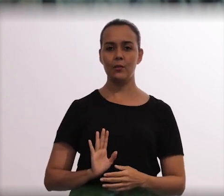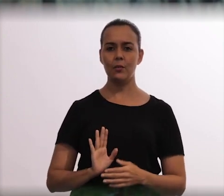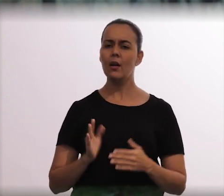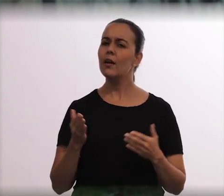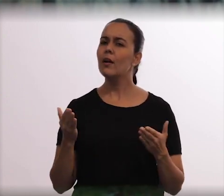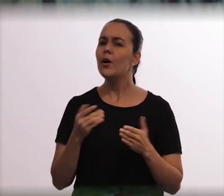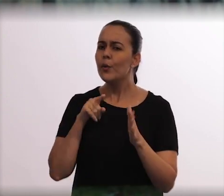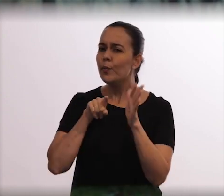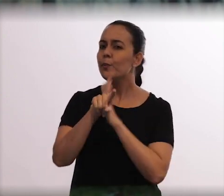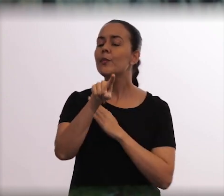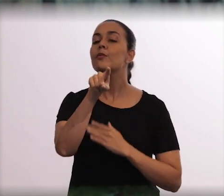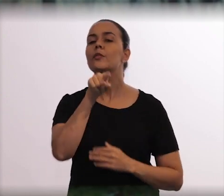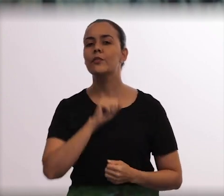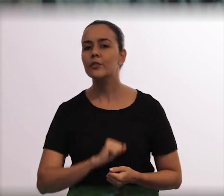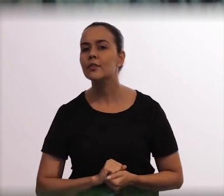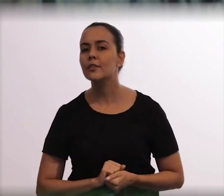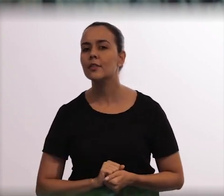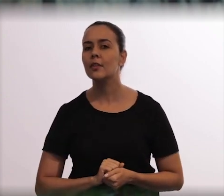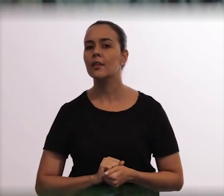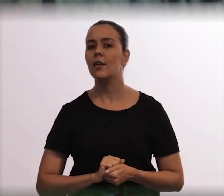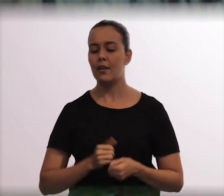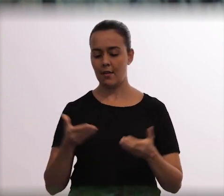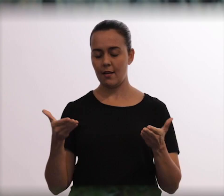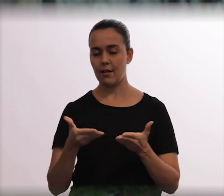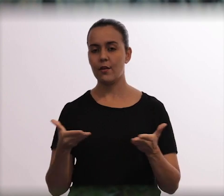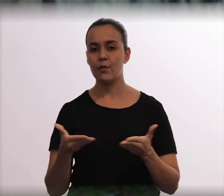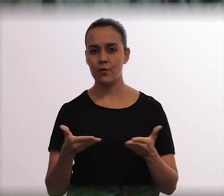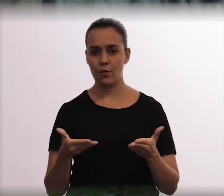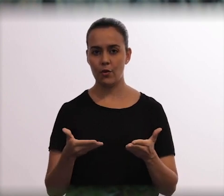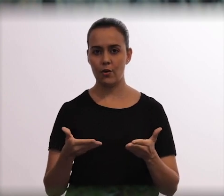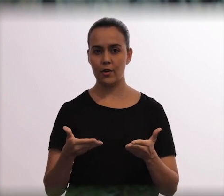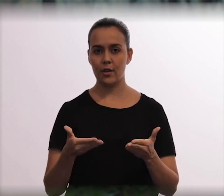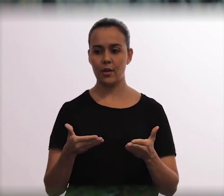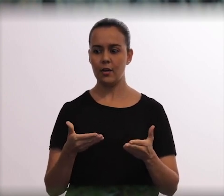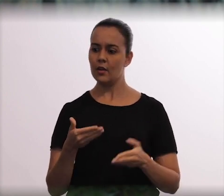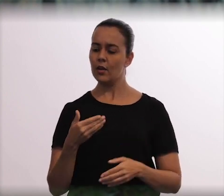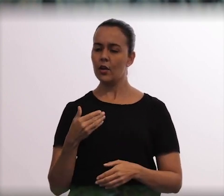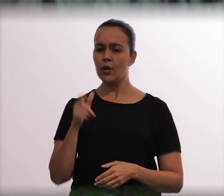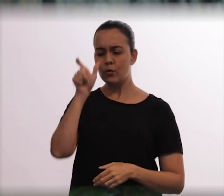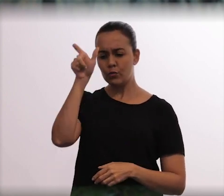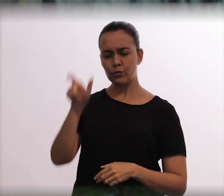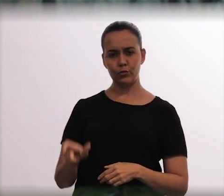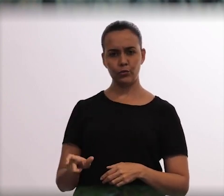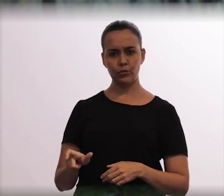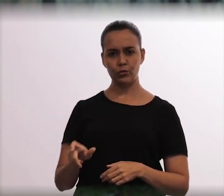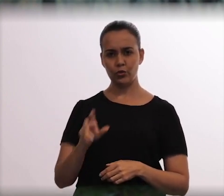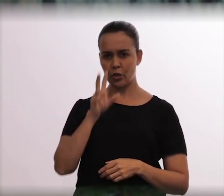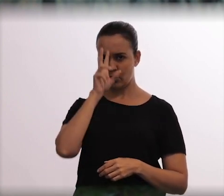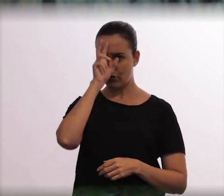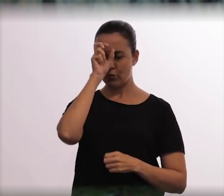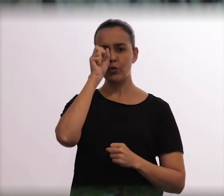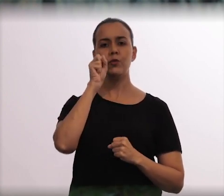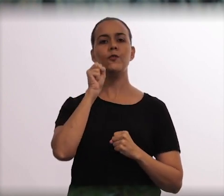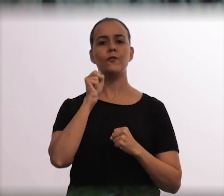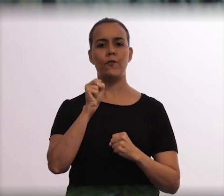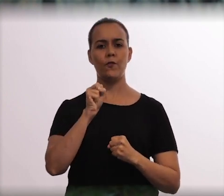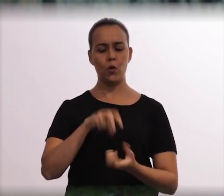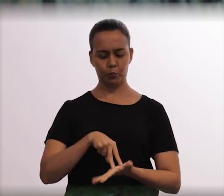subjetivamente, a gente tá mais fortalecido, mas objetivamente, a gente tá mais ferrado.